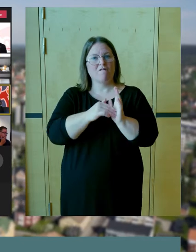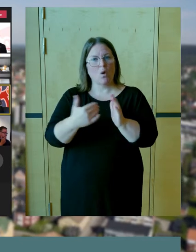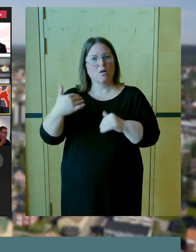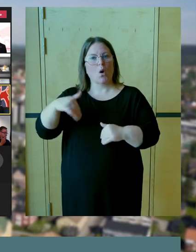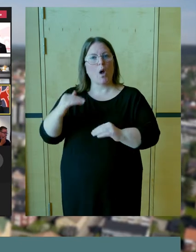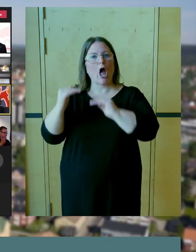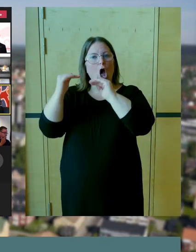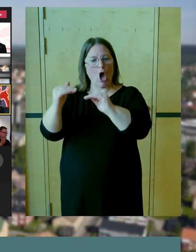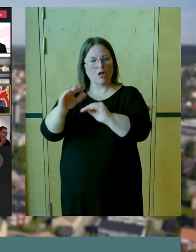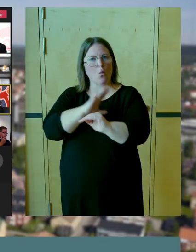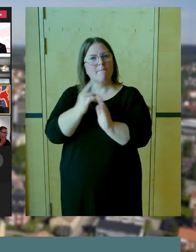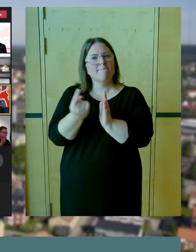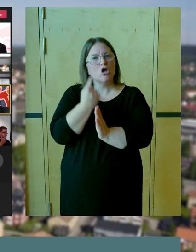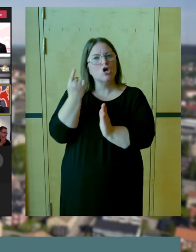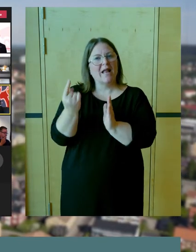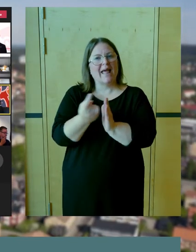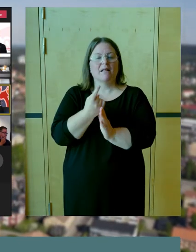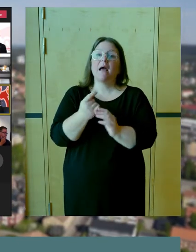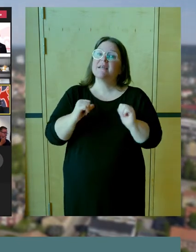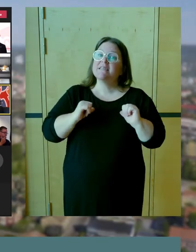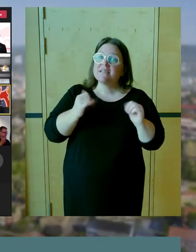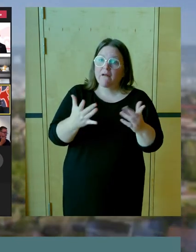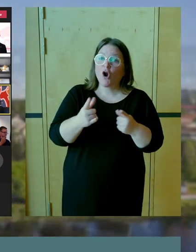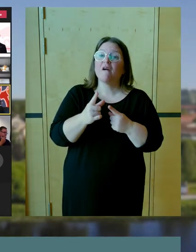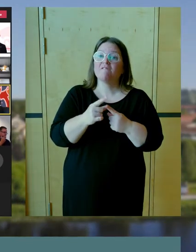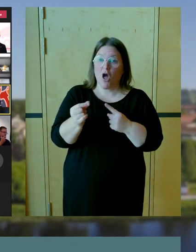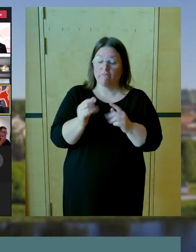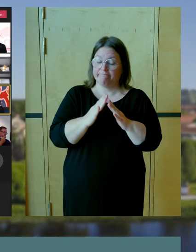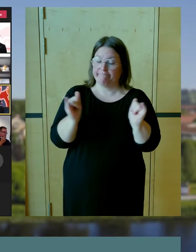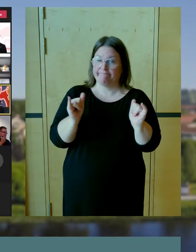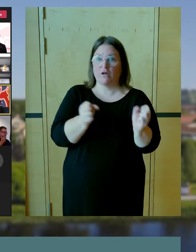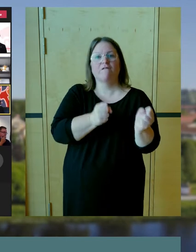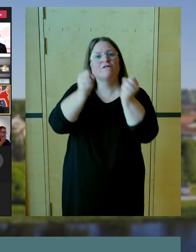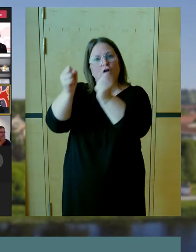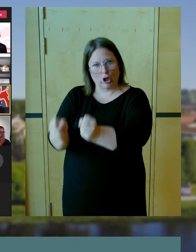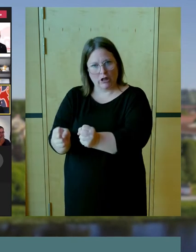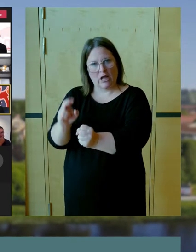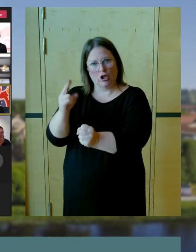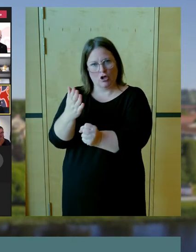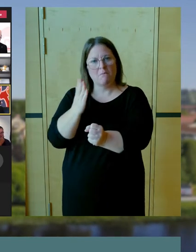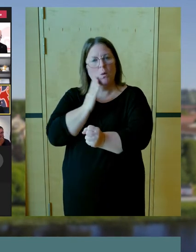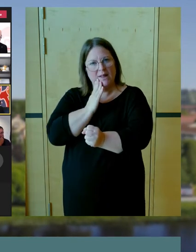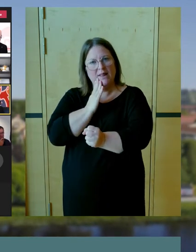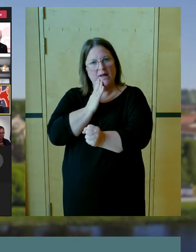Det naturligtvis ett fritt val att flytta till den nya boende Så gick diskussionen då